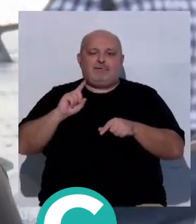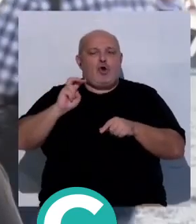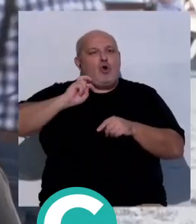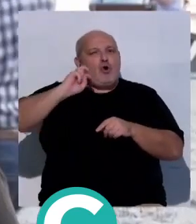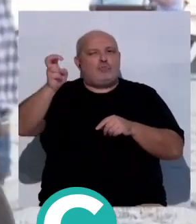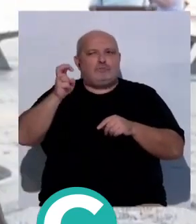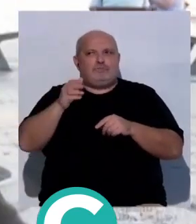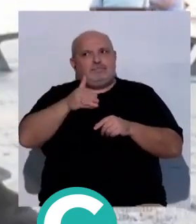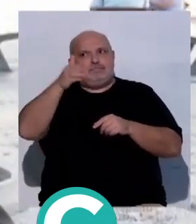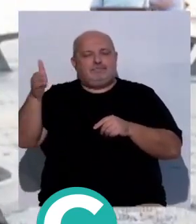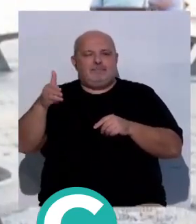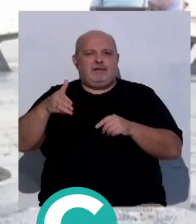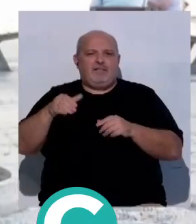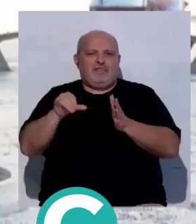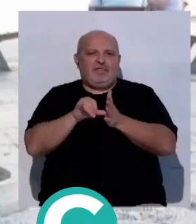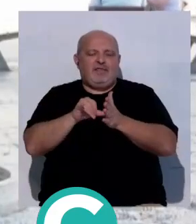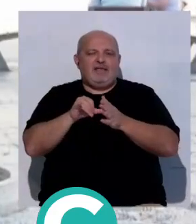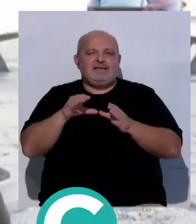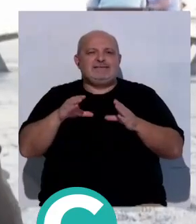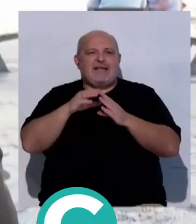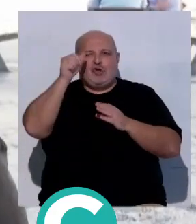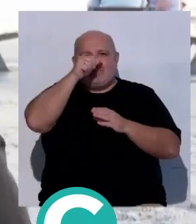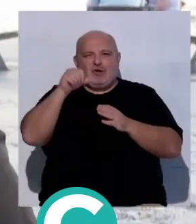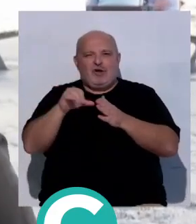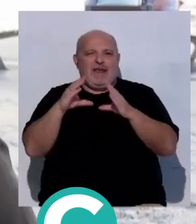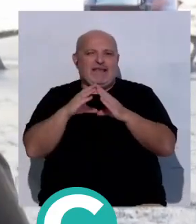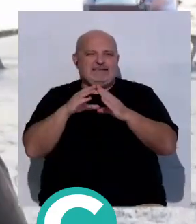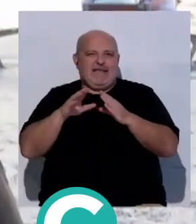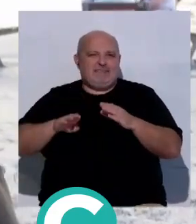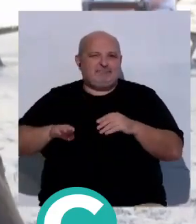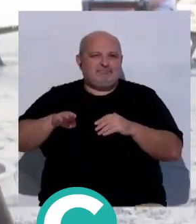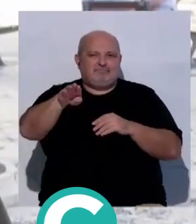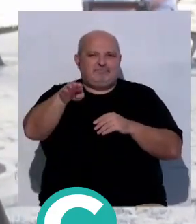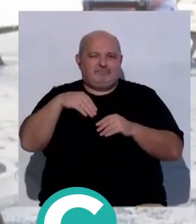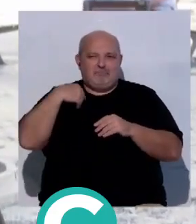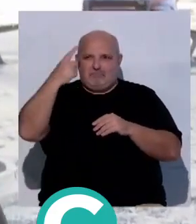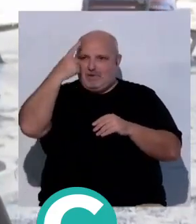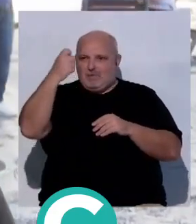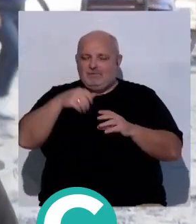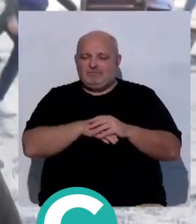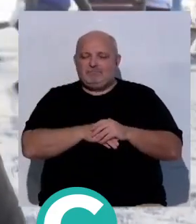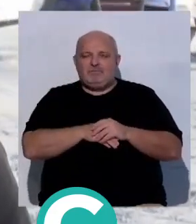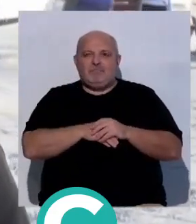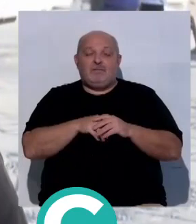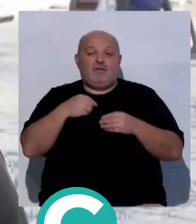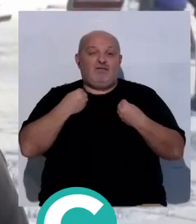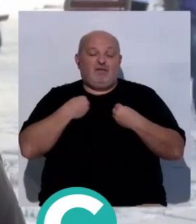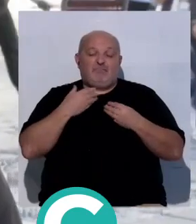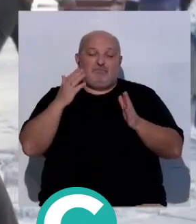Un poquito más arriba tirando para Santo Domingo Pues me va a hacer un extravío para todo el barrio